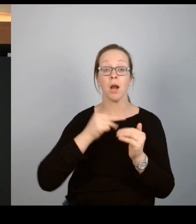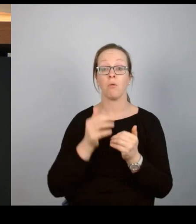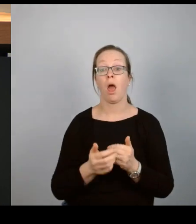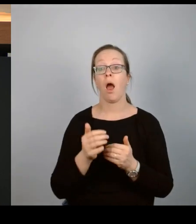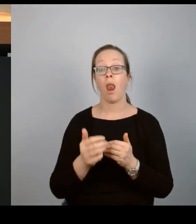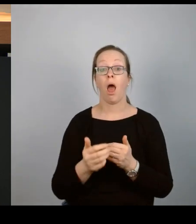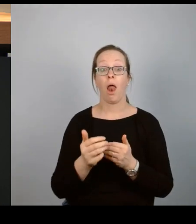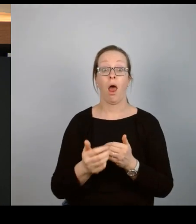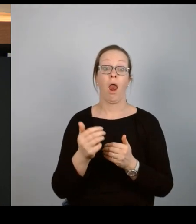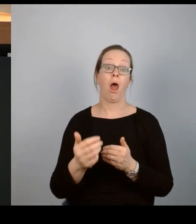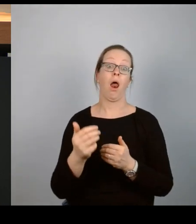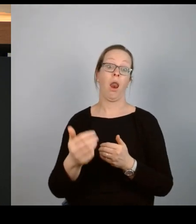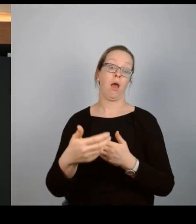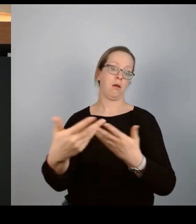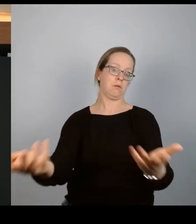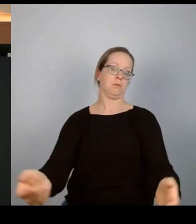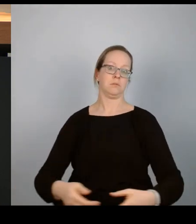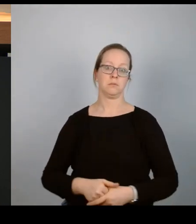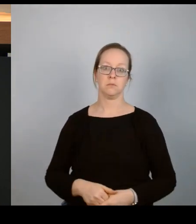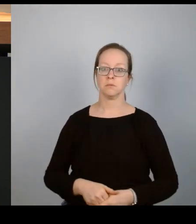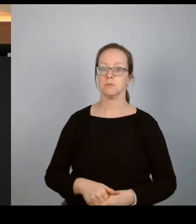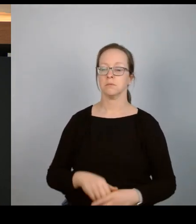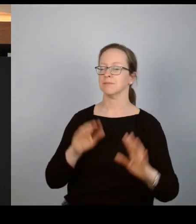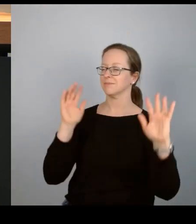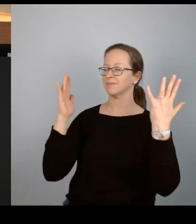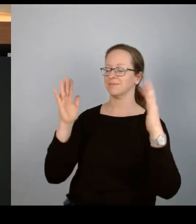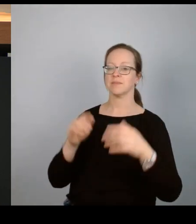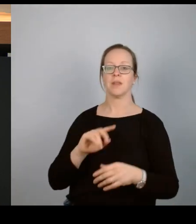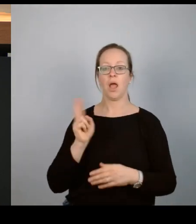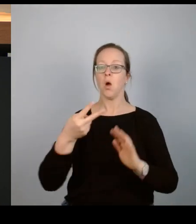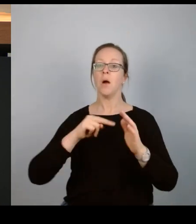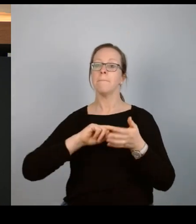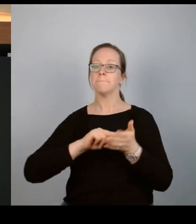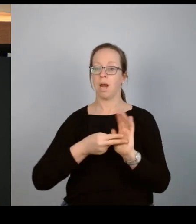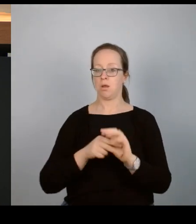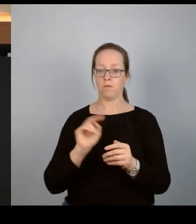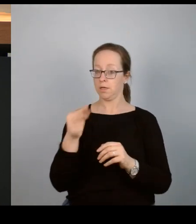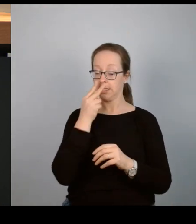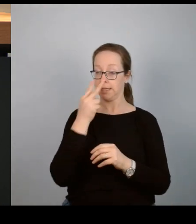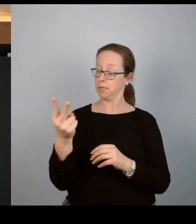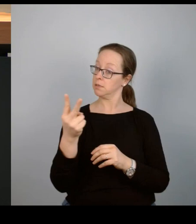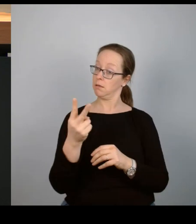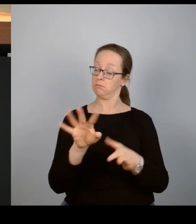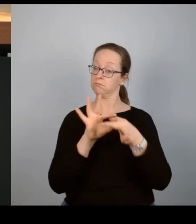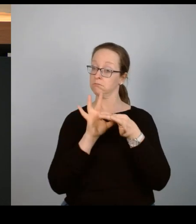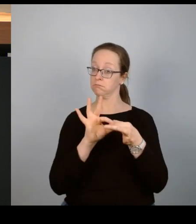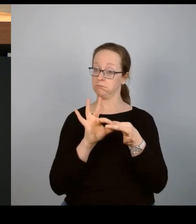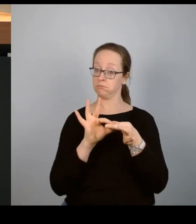ist uns nicht aufgefallen, dass Sie großartig neue Gelder und Personal eingestellt haben um das voranzubringen.